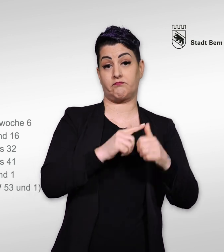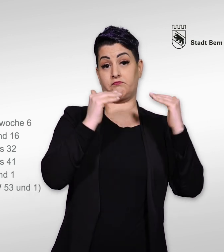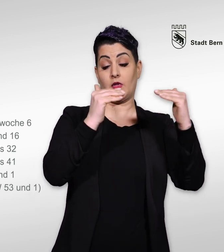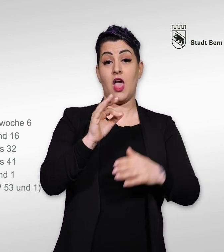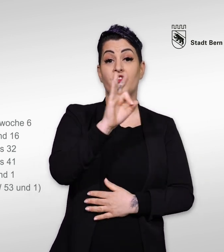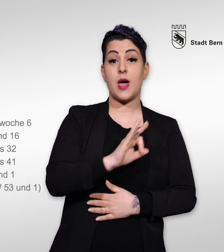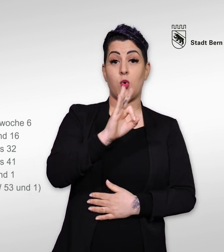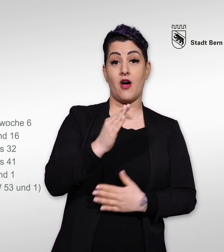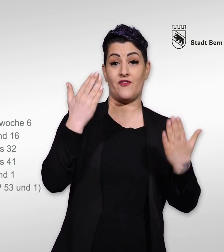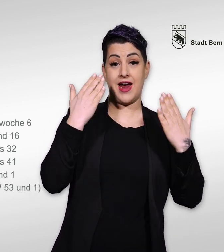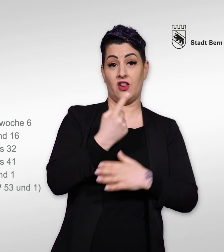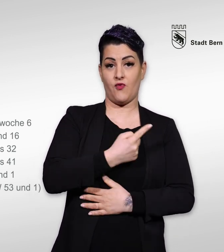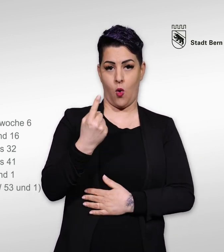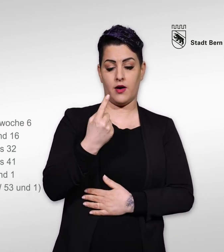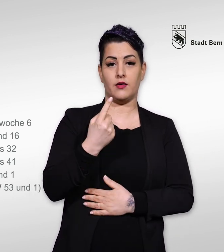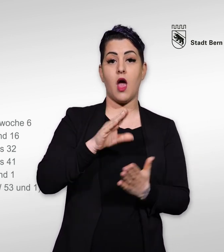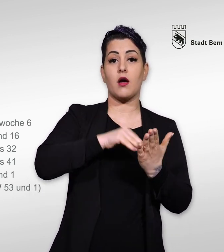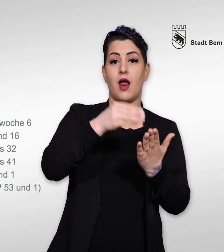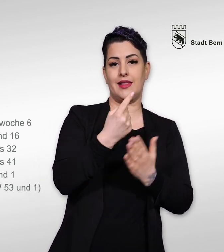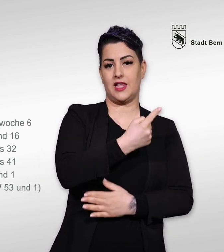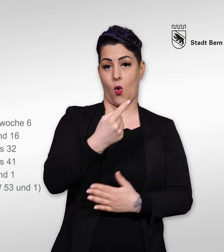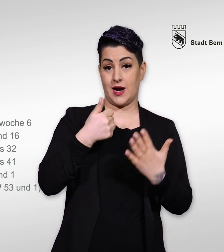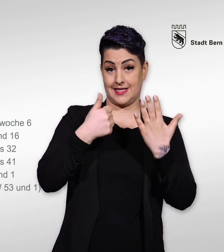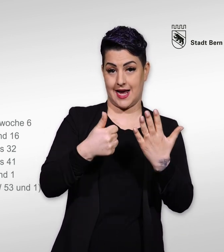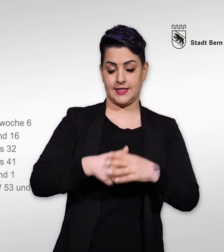Februar-Ferienwoche Kalenderwoche 6